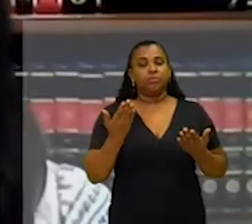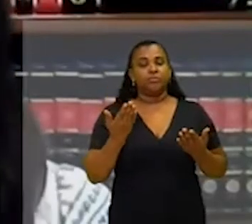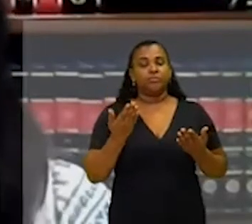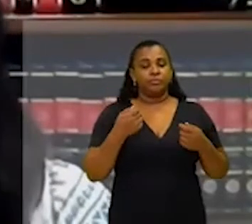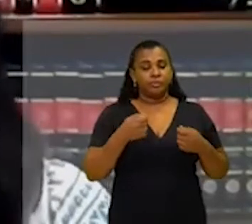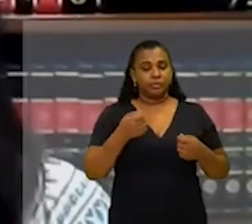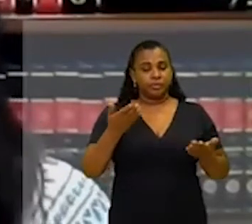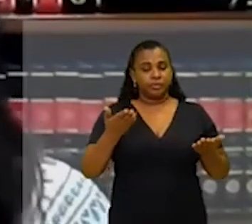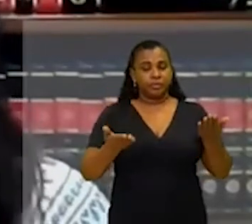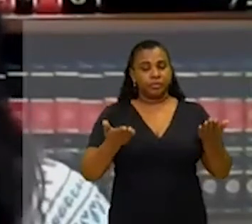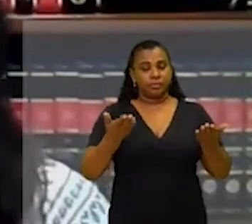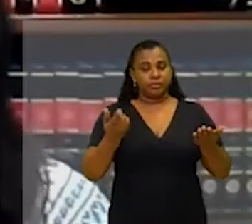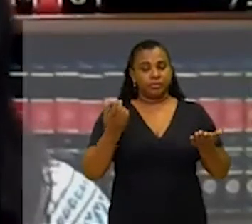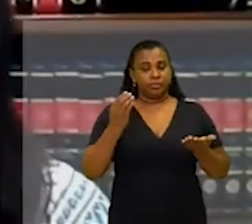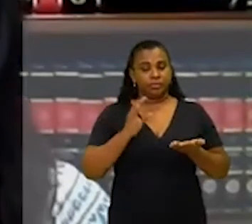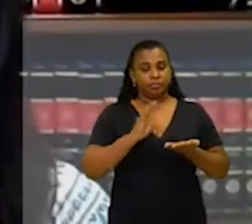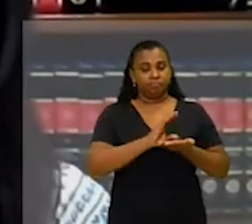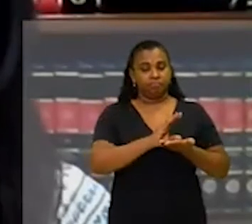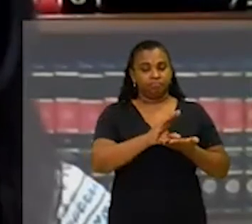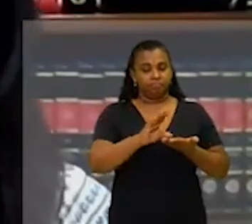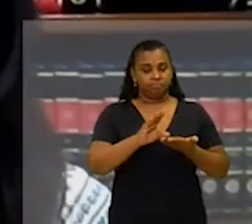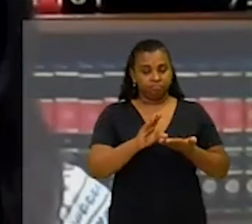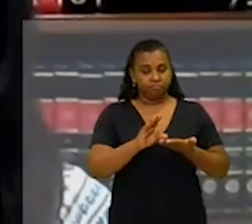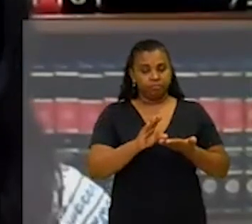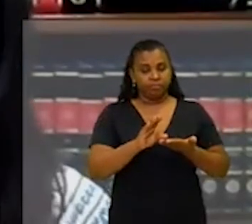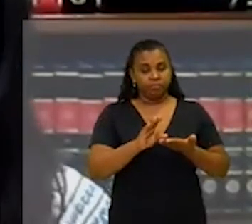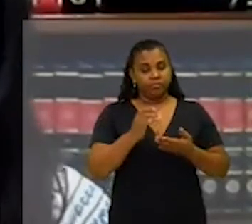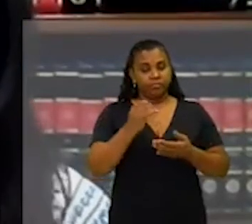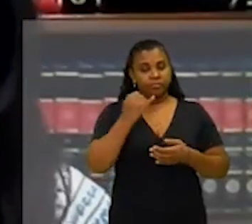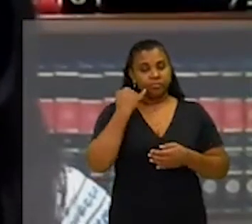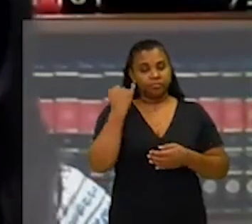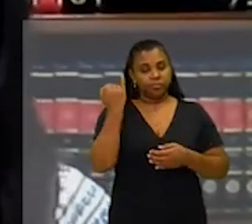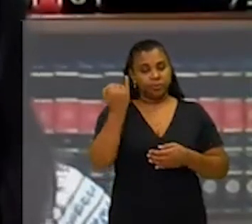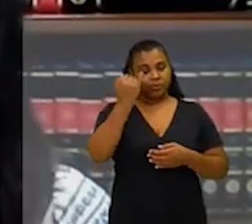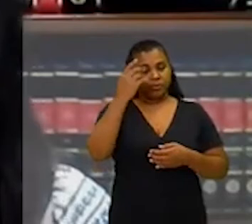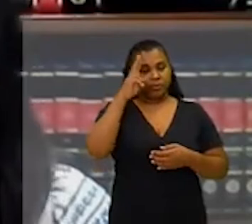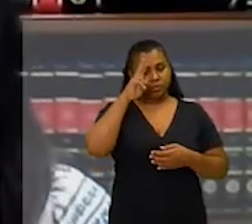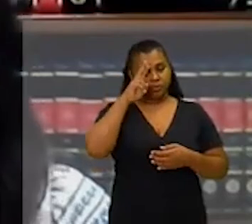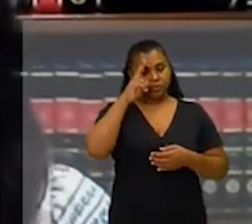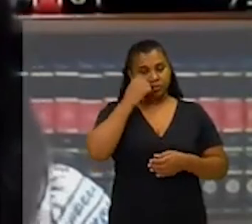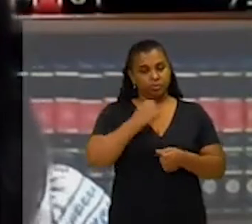recursos é importante lembrar que desde 2015 as doações de pessoas jurídicas elas são guardadas